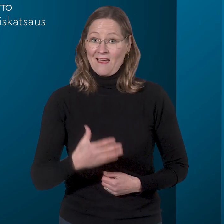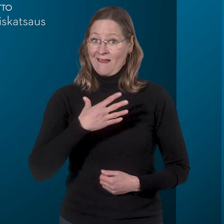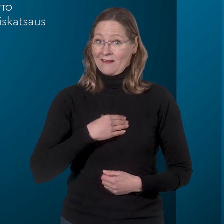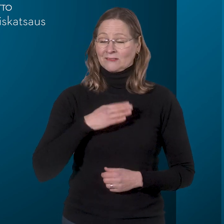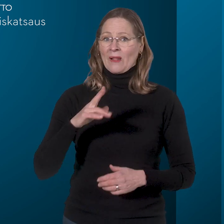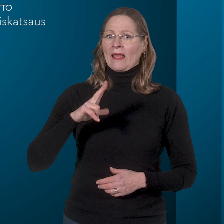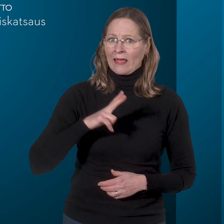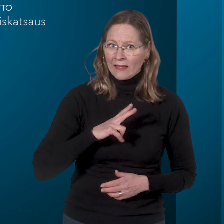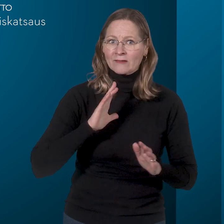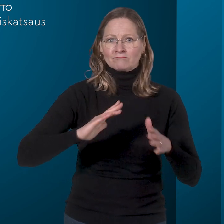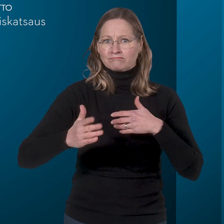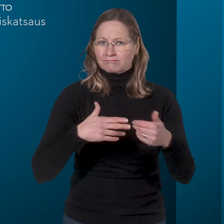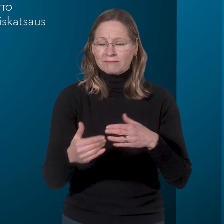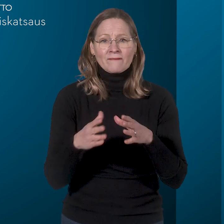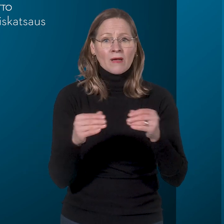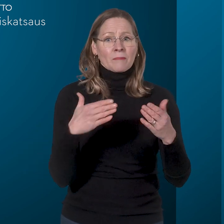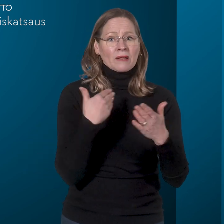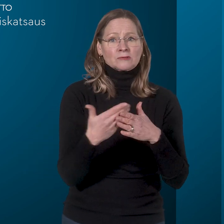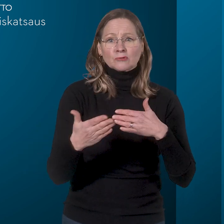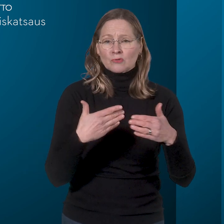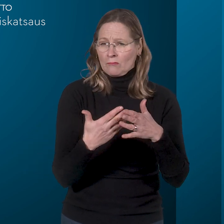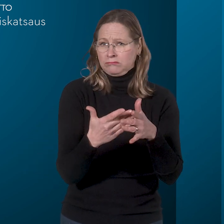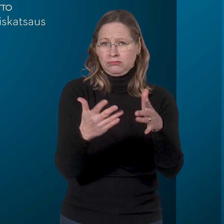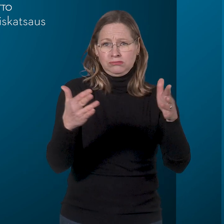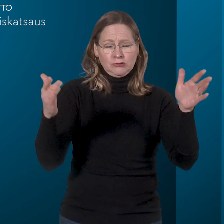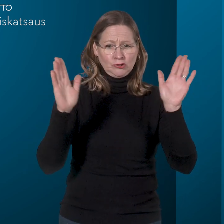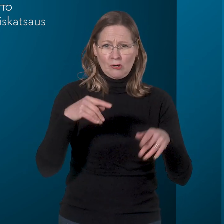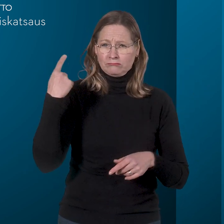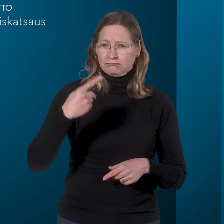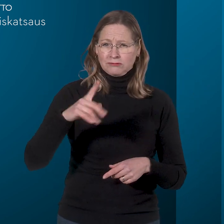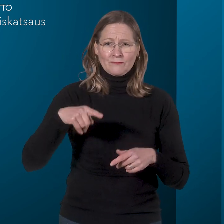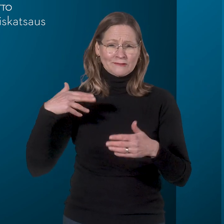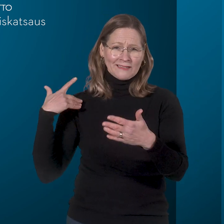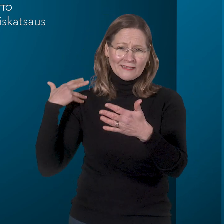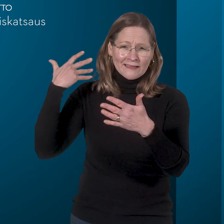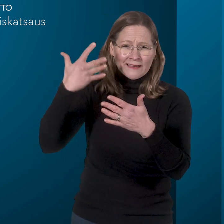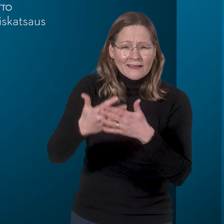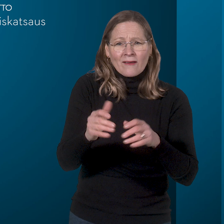Ansa on ehtinyt tekemään vapaaehtoistyötä monipuolisesti jo vuosikymmenten ajan -